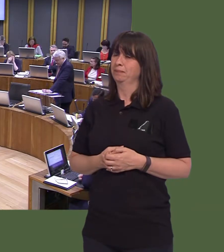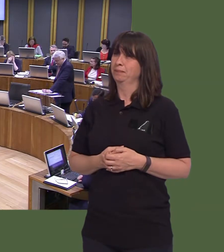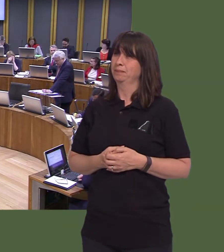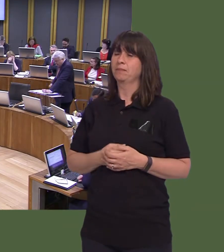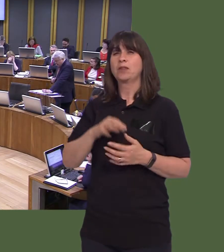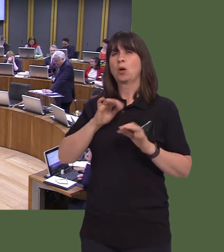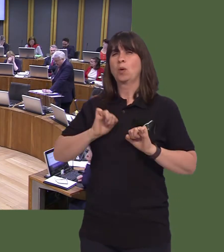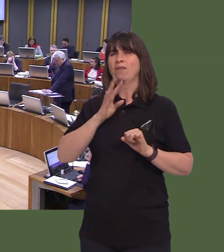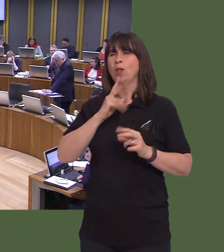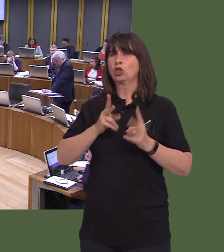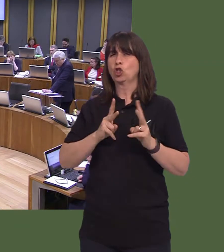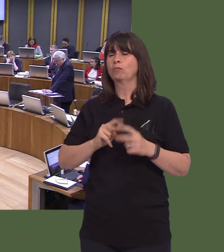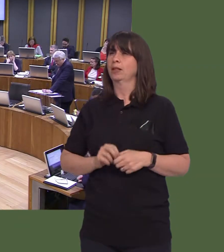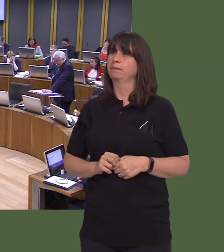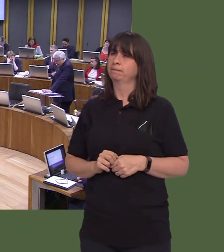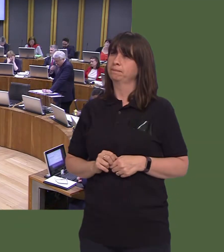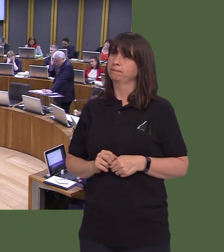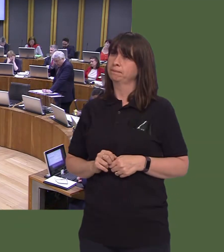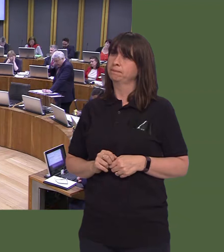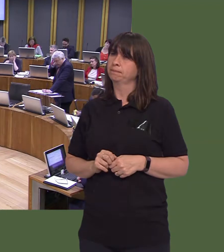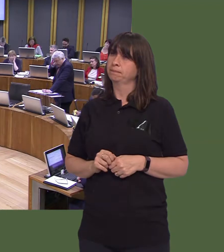i allu gweithredu a gweithio yn yr ardaloedd lleol.